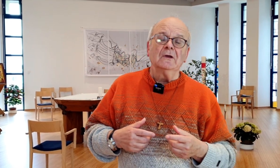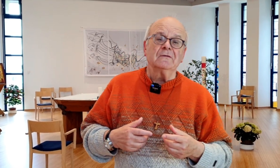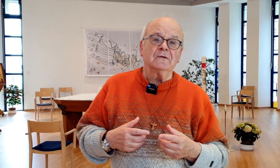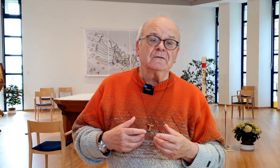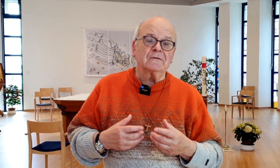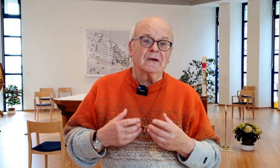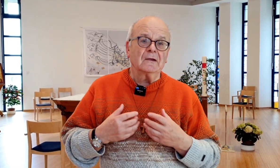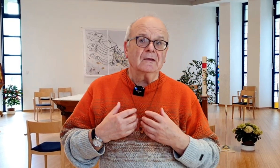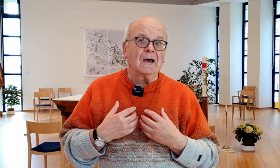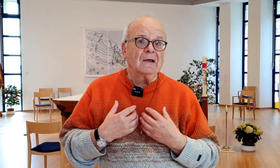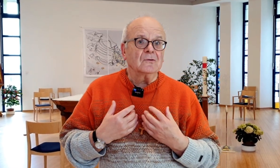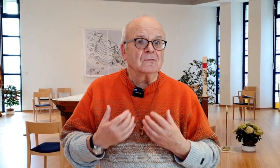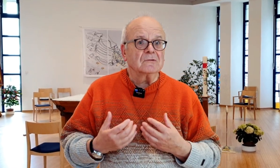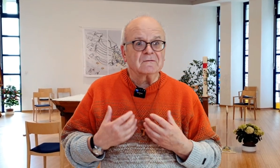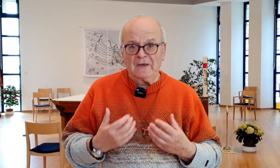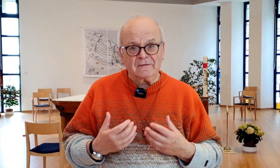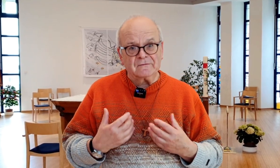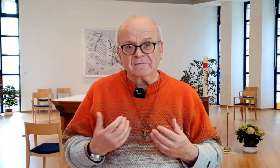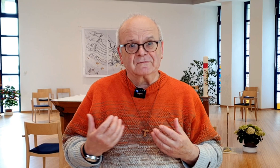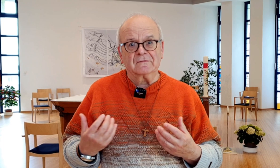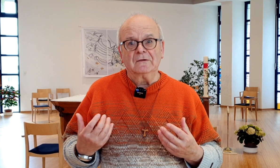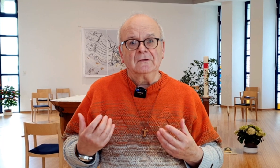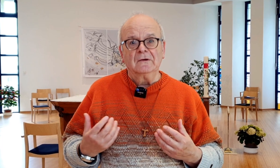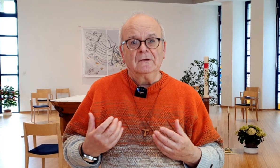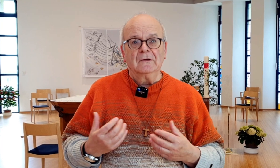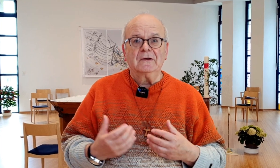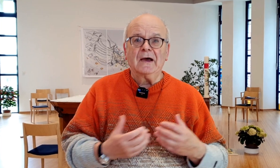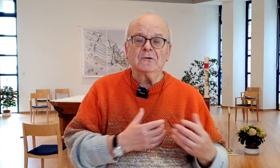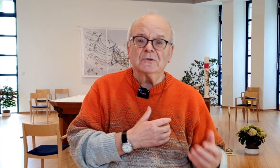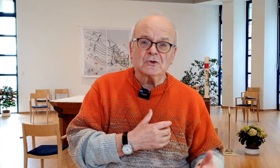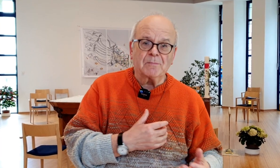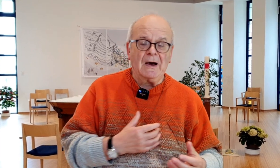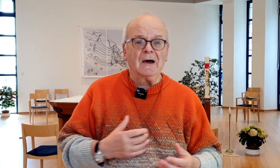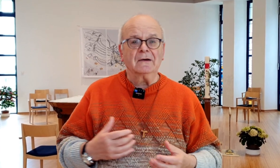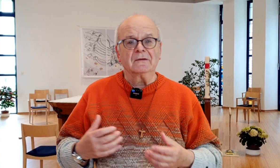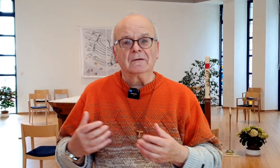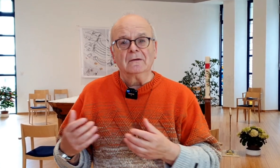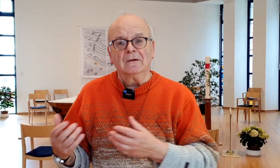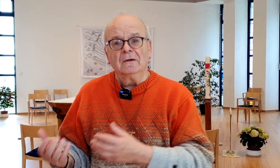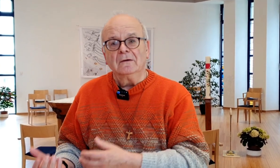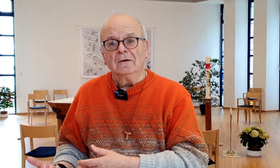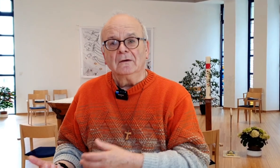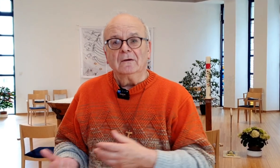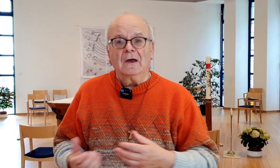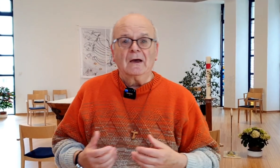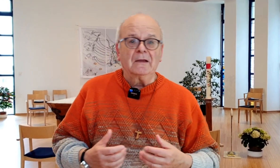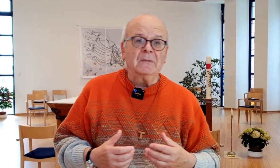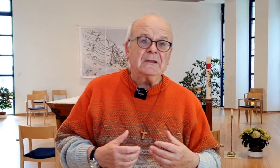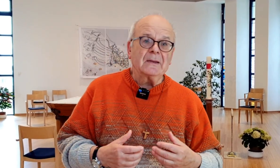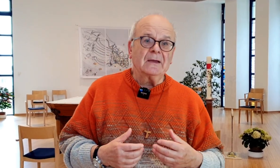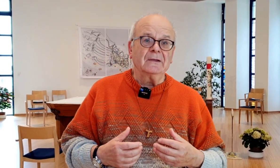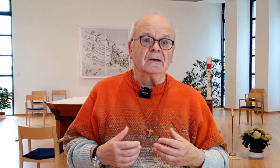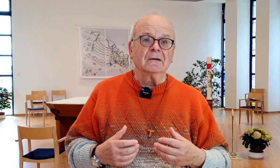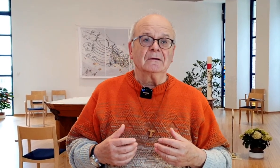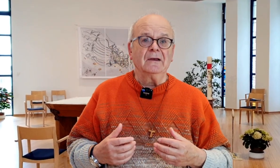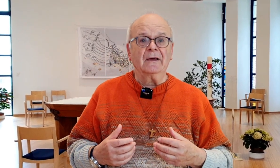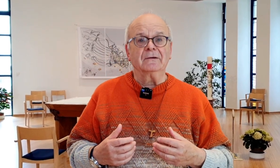sie ist eine Heilung des Herzens, eine Heilung der Sprache, ein miteinander Lernen.